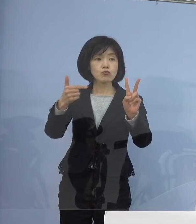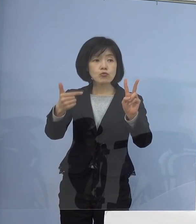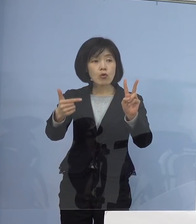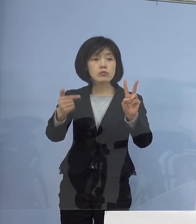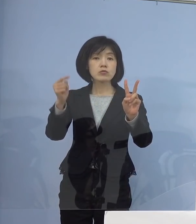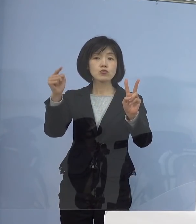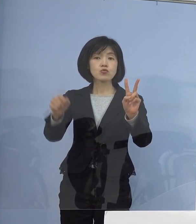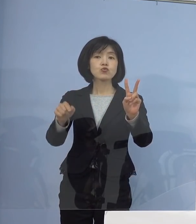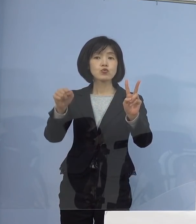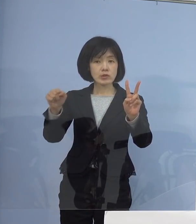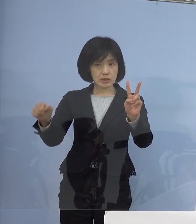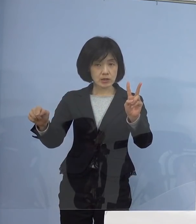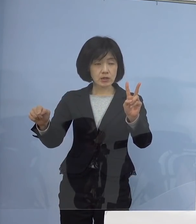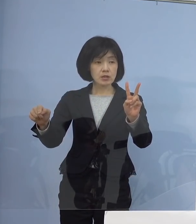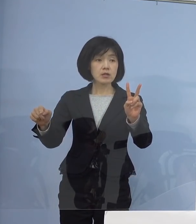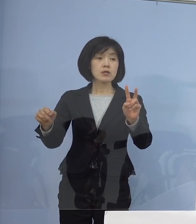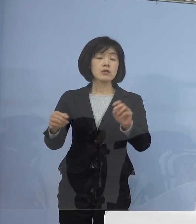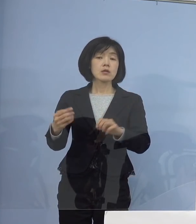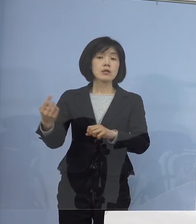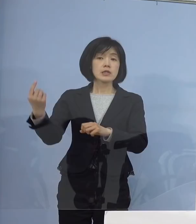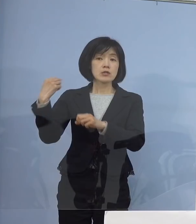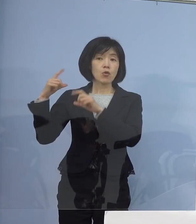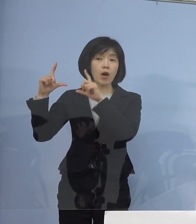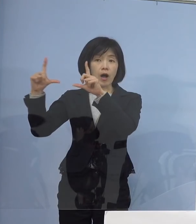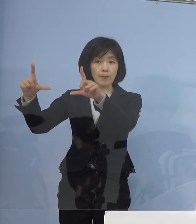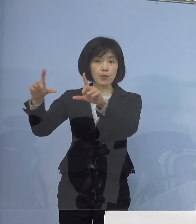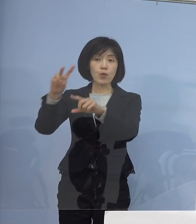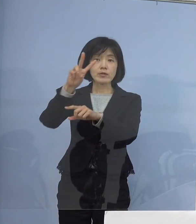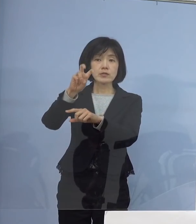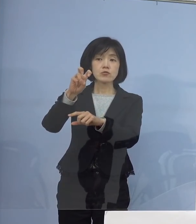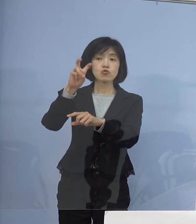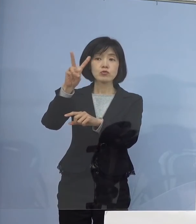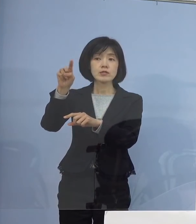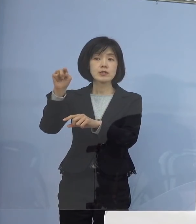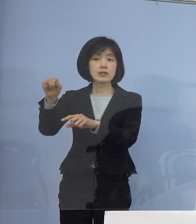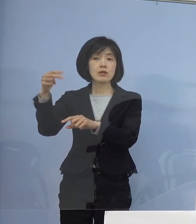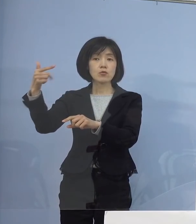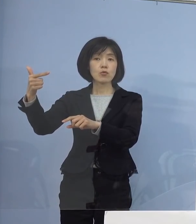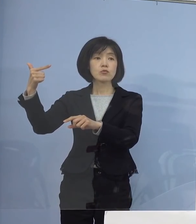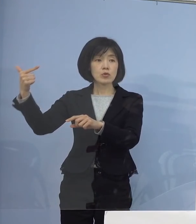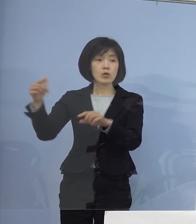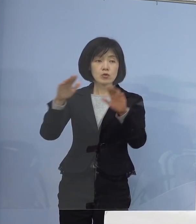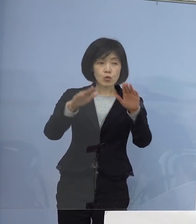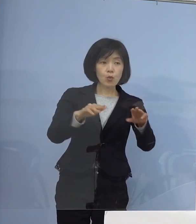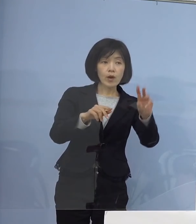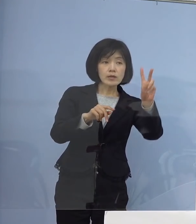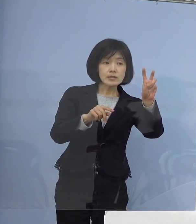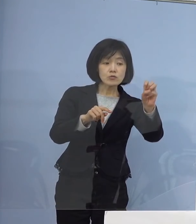（徳島新聞社） 昨日発表分では22.66（人）が 今日になって28.85（人）になったと